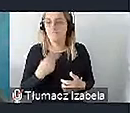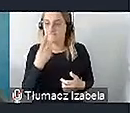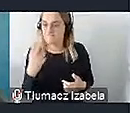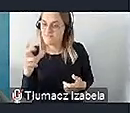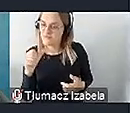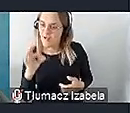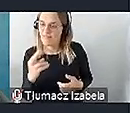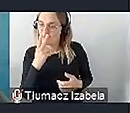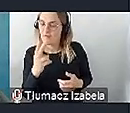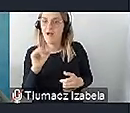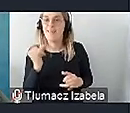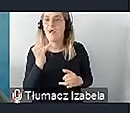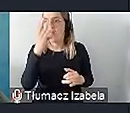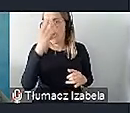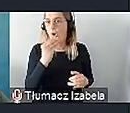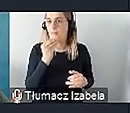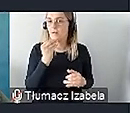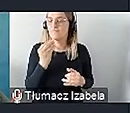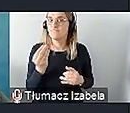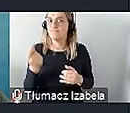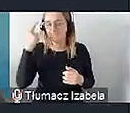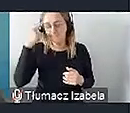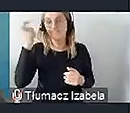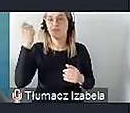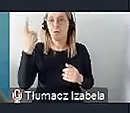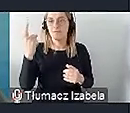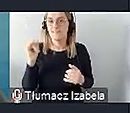jaki obraz do państwa przychodzi, kiedy państwo pomyślą: "wakacje".